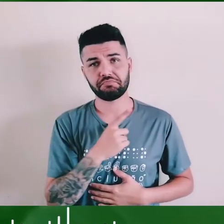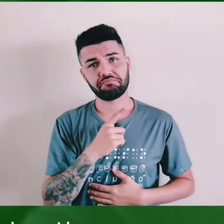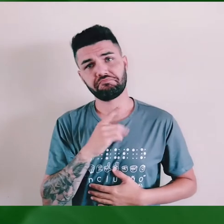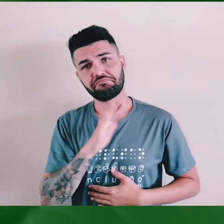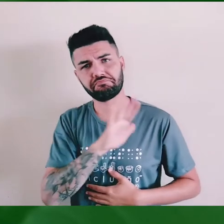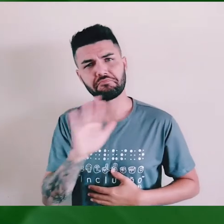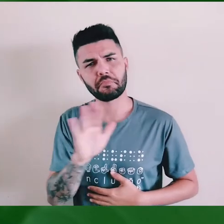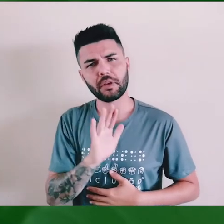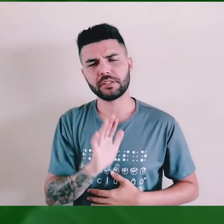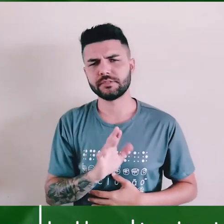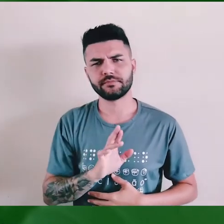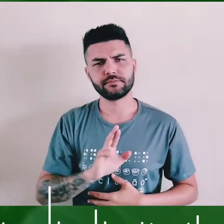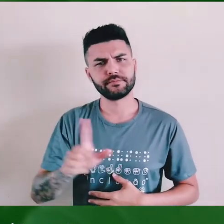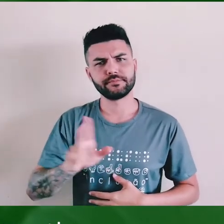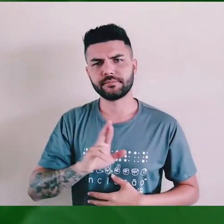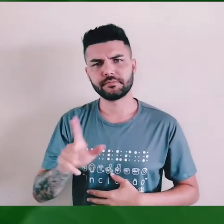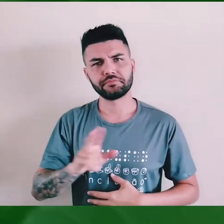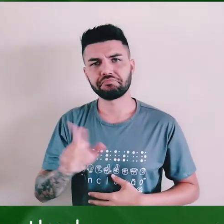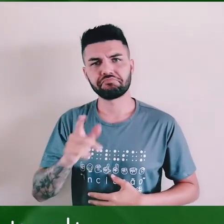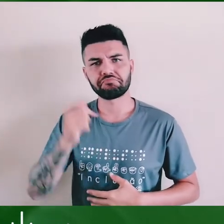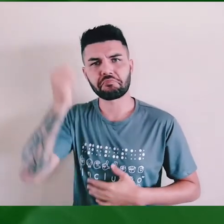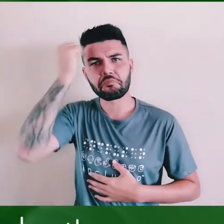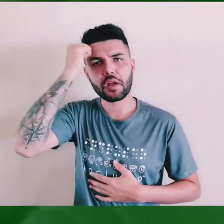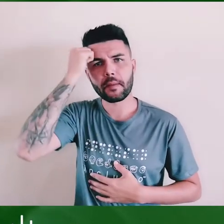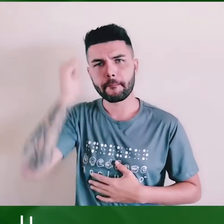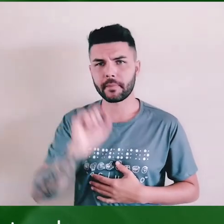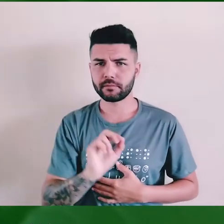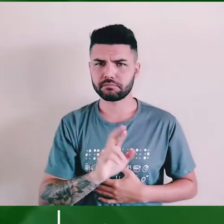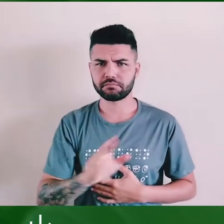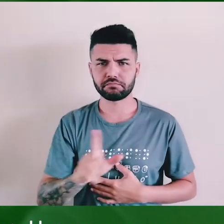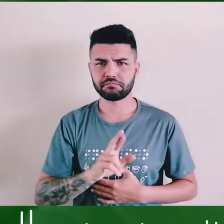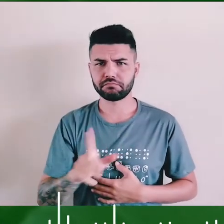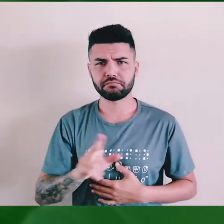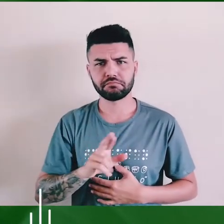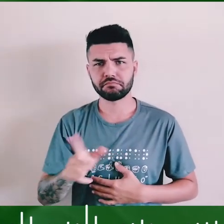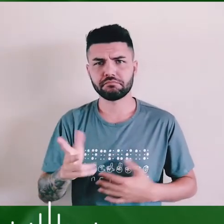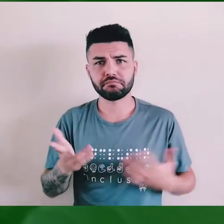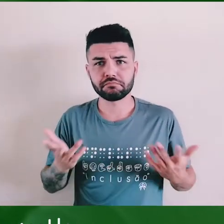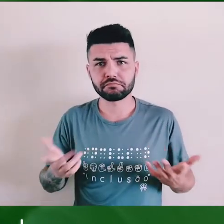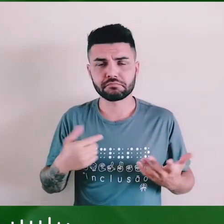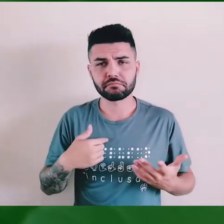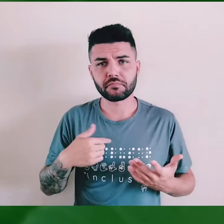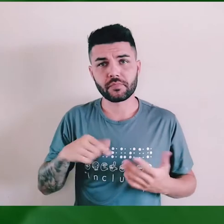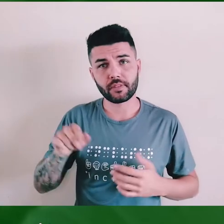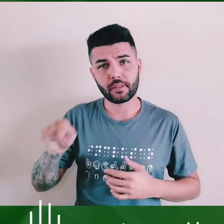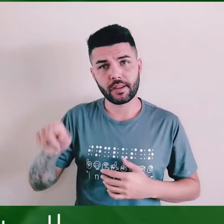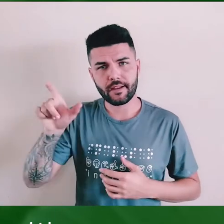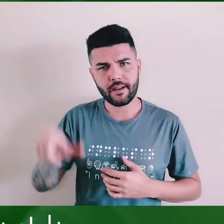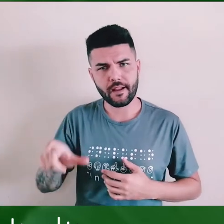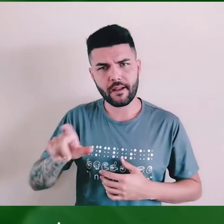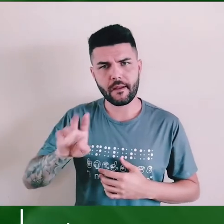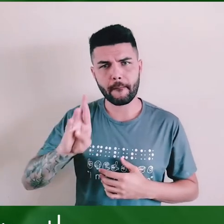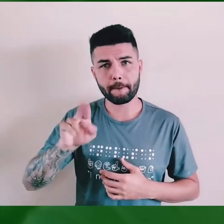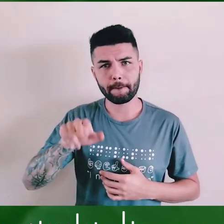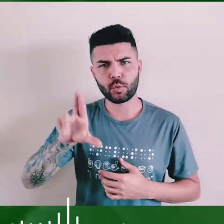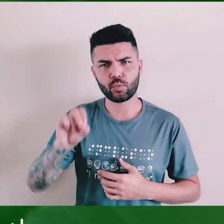mas não, não me arrependo de nada. Bruno Barcelona que tá aqui, é um dos maiores